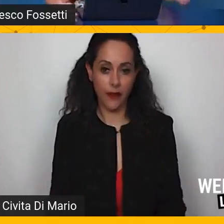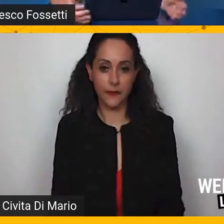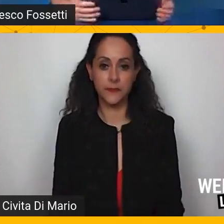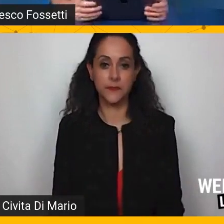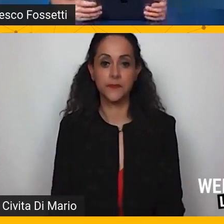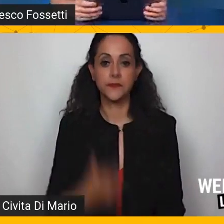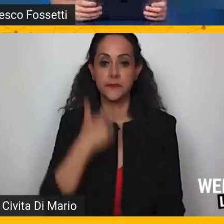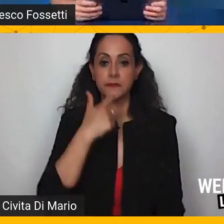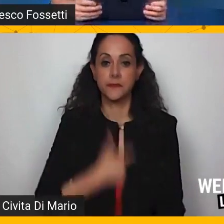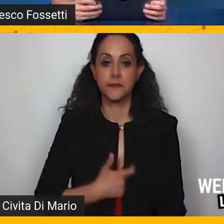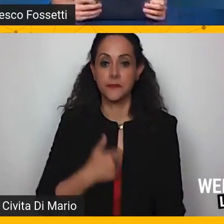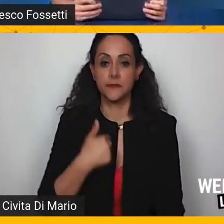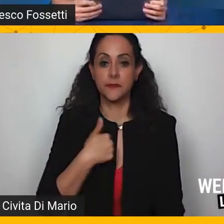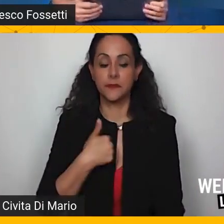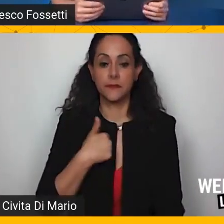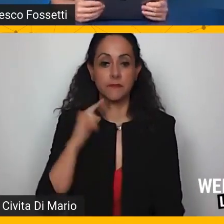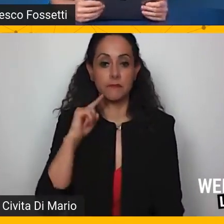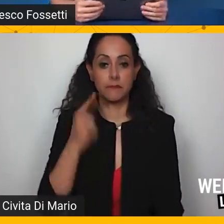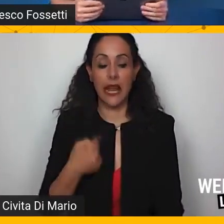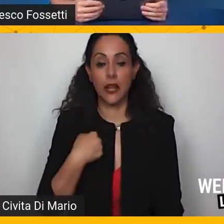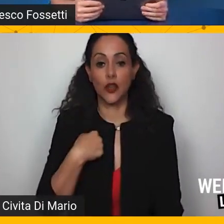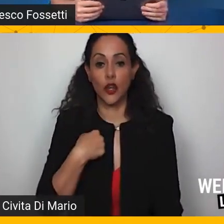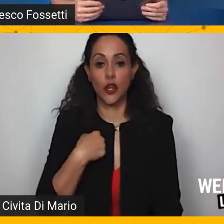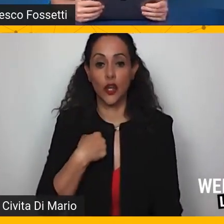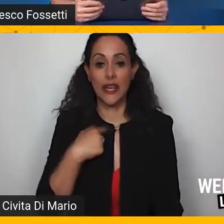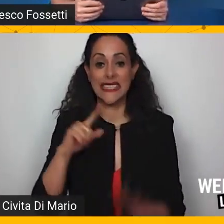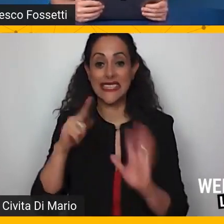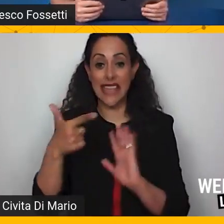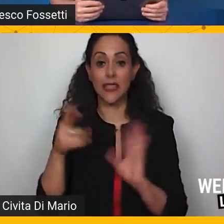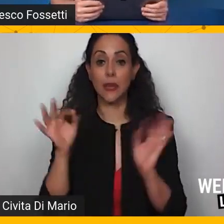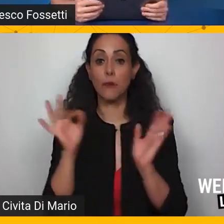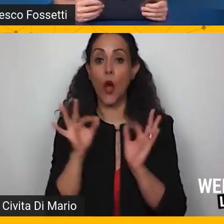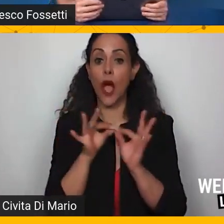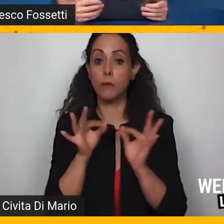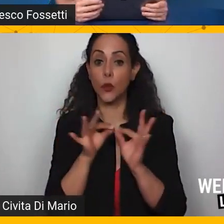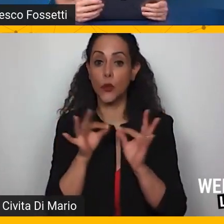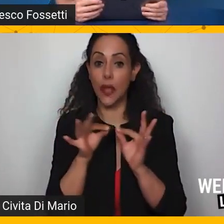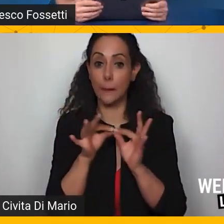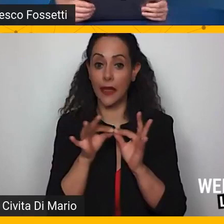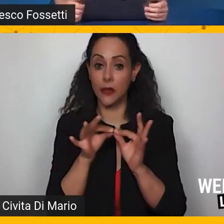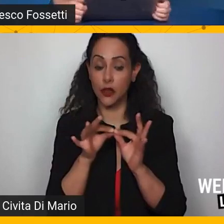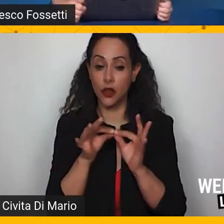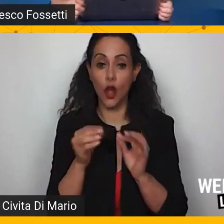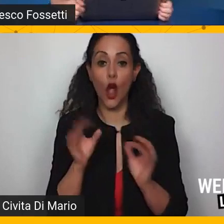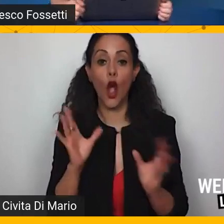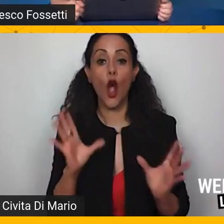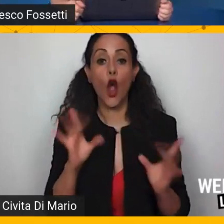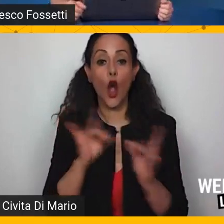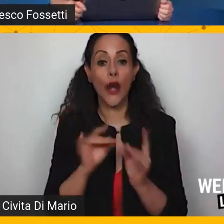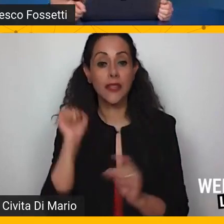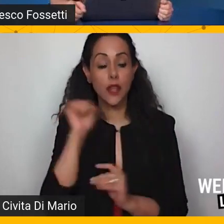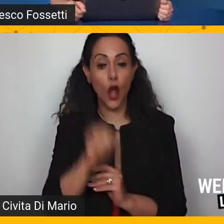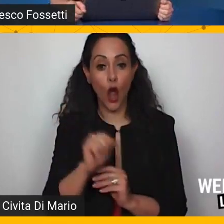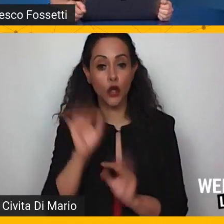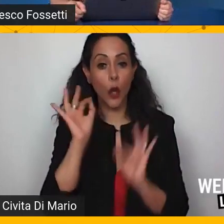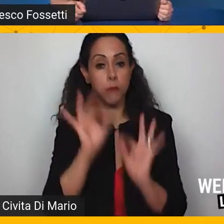eh mi mi presento, mi presento meglio. Stavo dicendo, questo è il settimo appuntamento perché